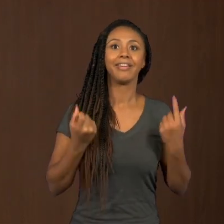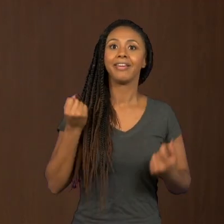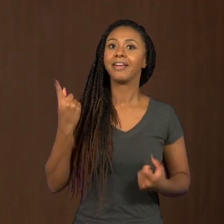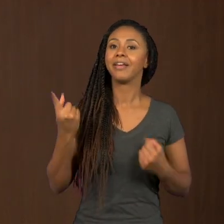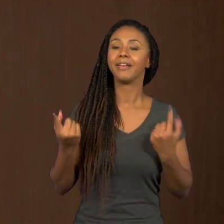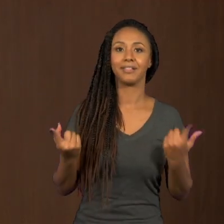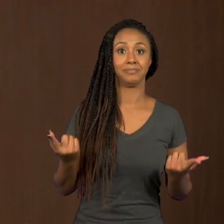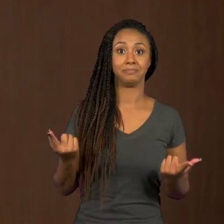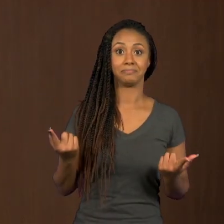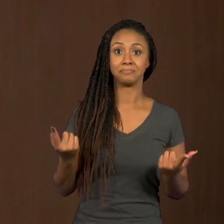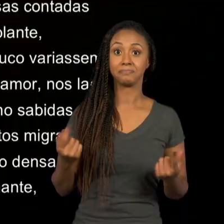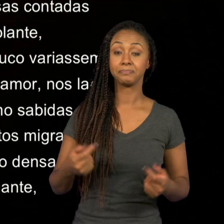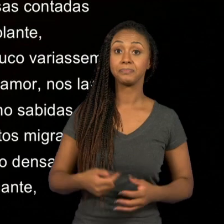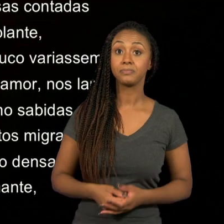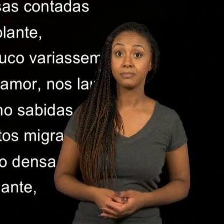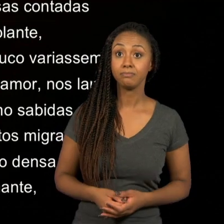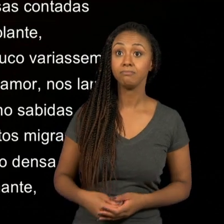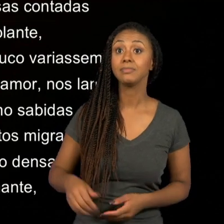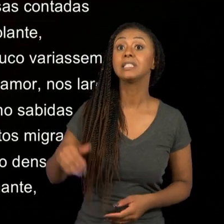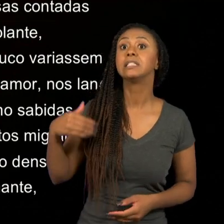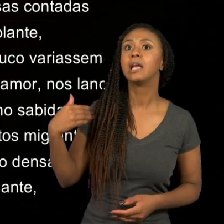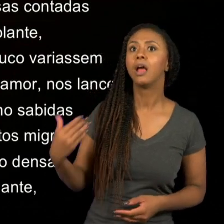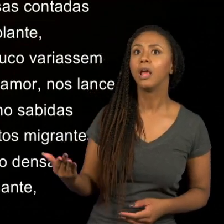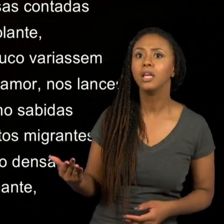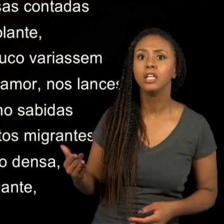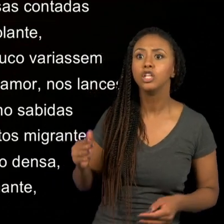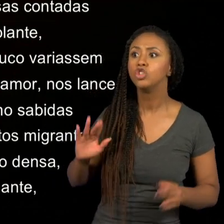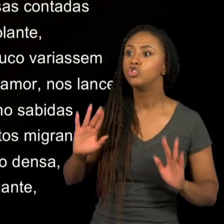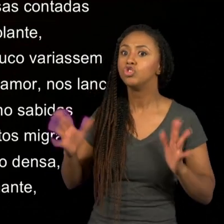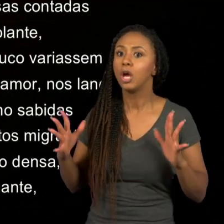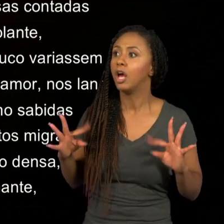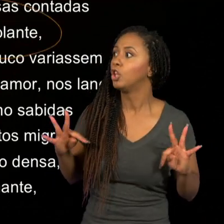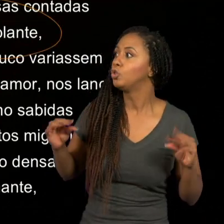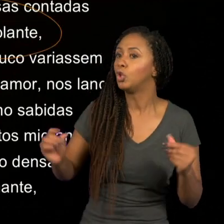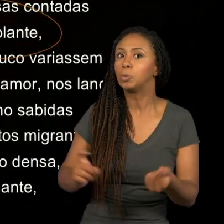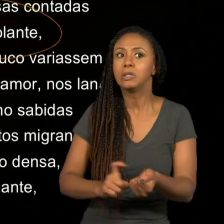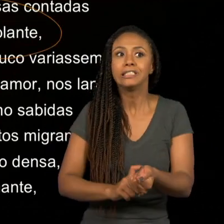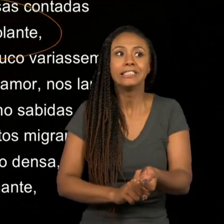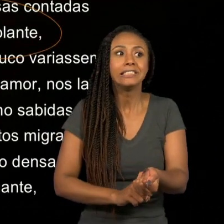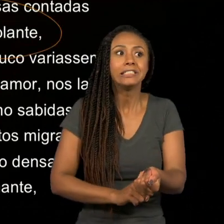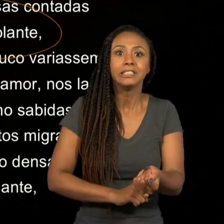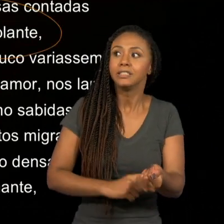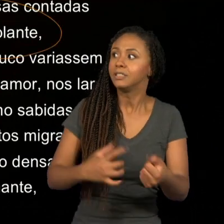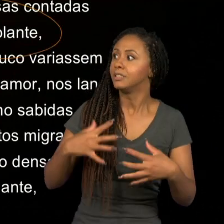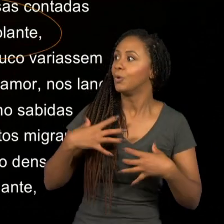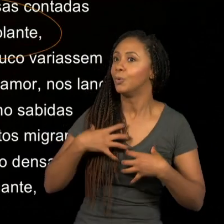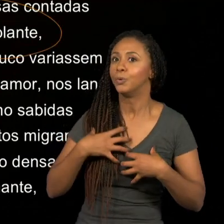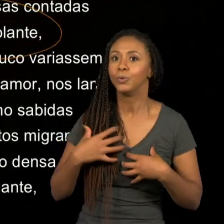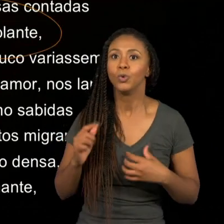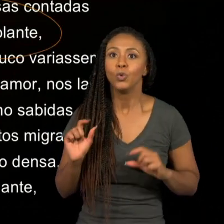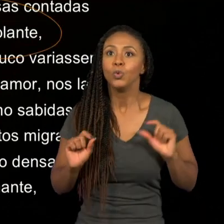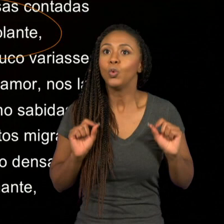MIRABOLANTES. E AQUILO ALI GERA TANTA TENSÃO... QUE TENSÃO? O SUSPENSE, O SUSPENSE CAUSADO PELA